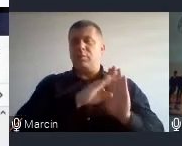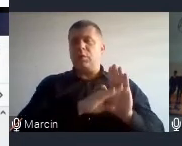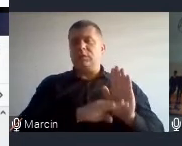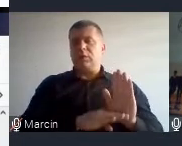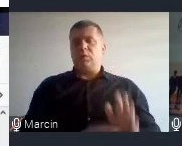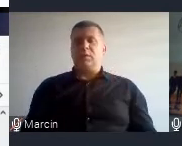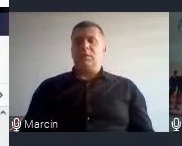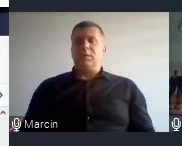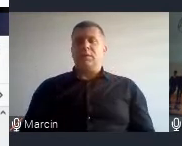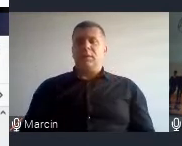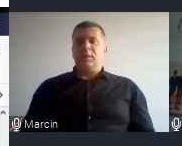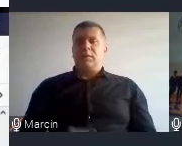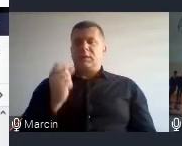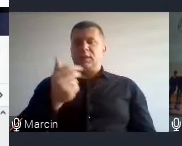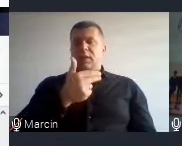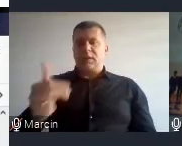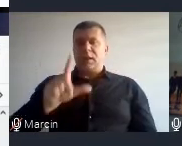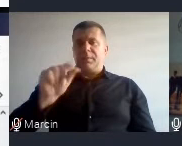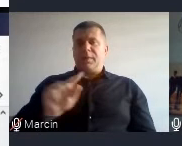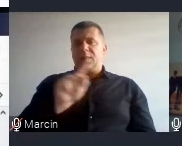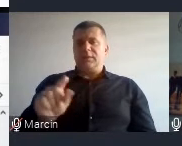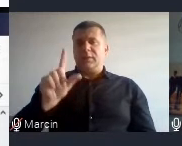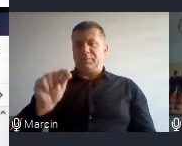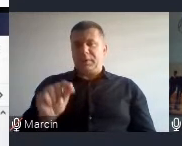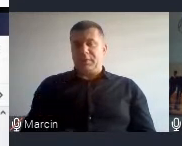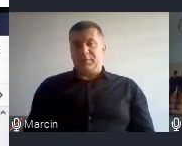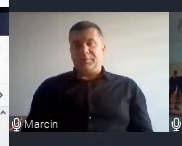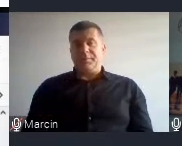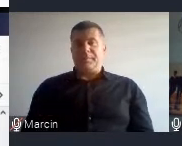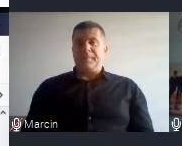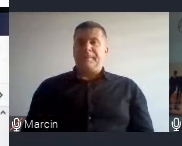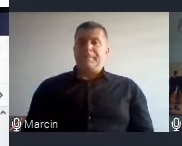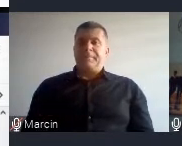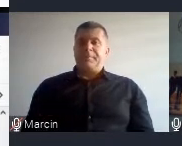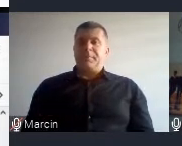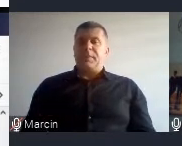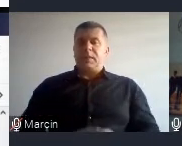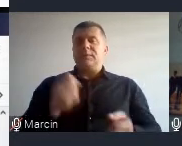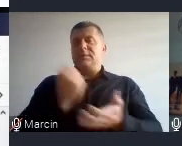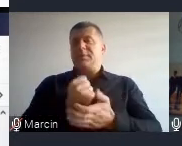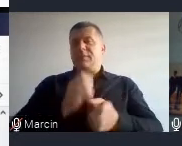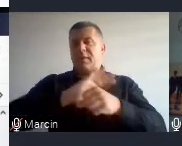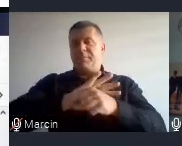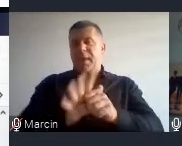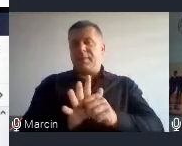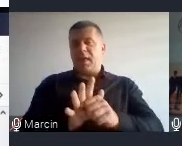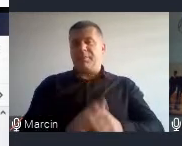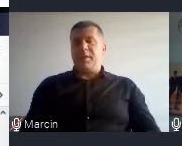Zaraz doję do tematu PZP i kwestii związanych z pandemią, bo tutaj też pojawia się